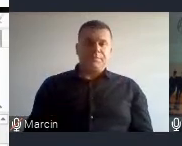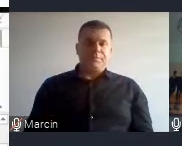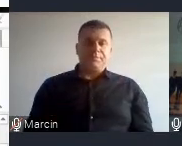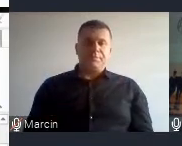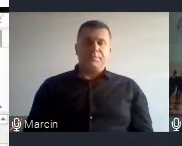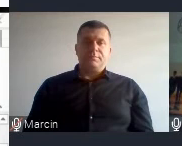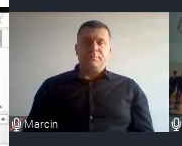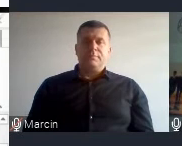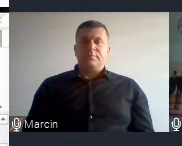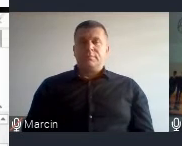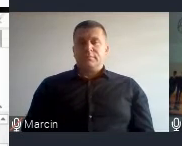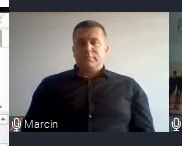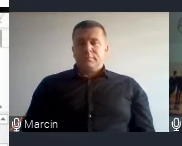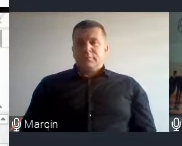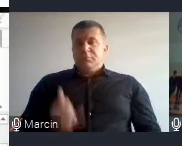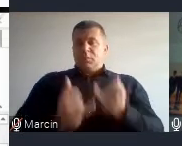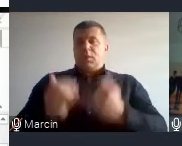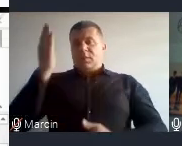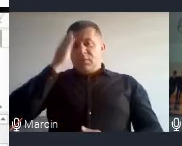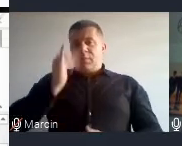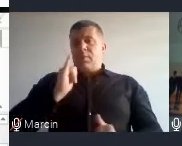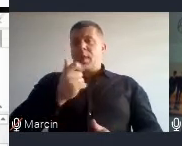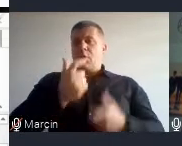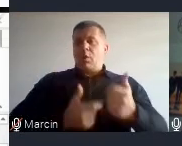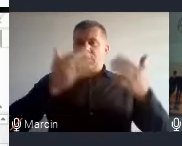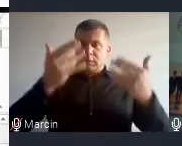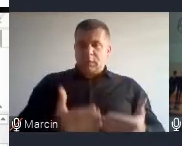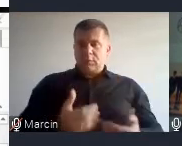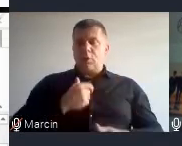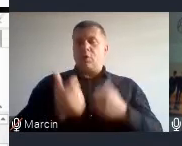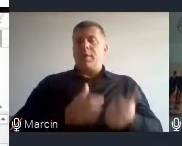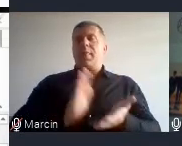W takim razie, kiedy wiemy już jak szacować i że szacujemy netto,